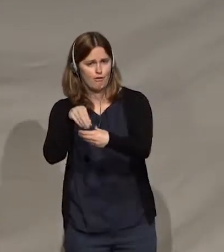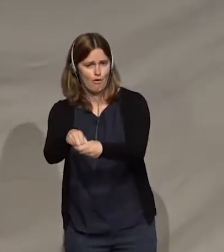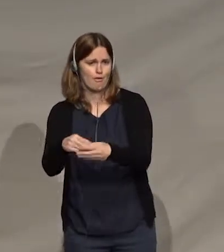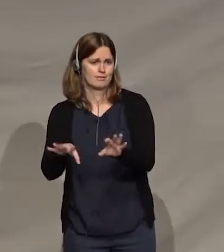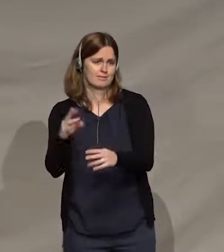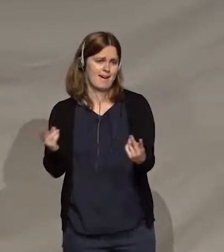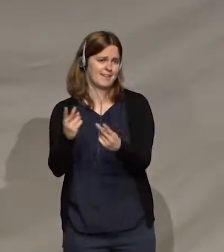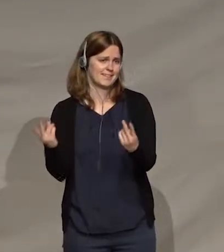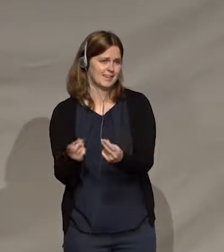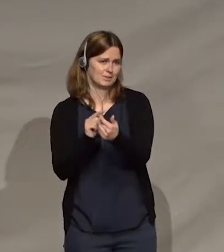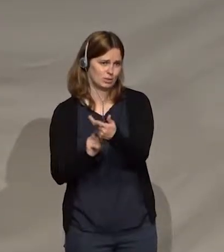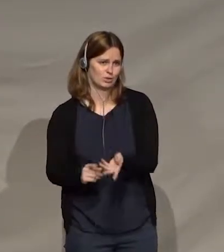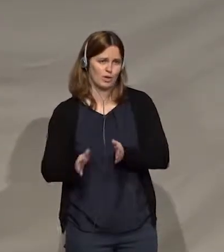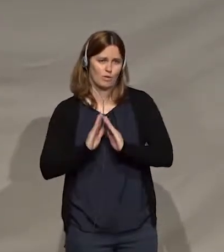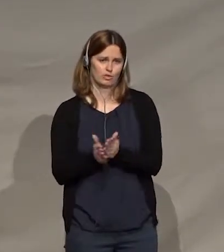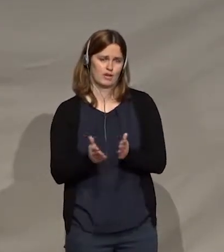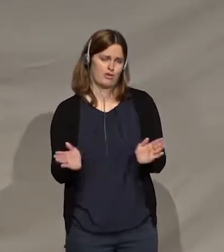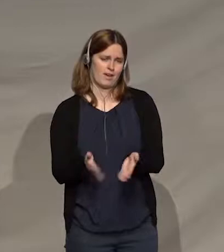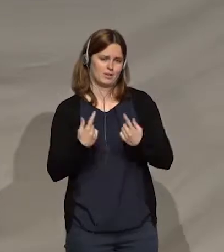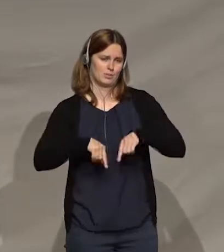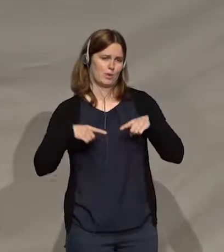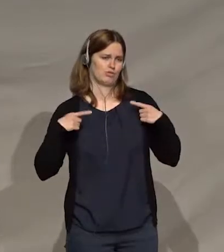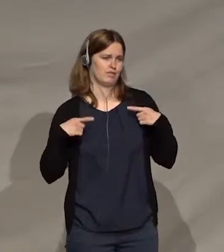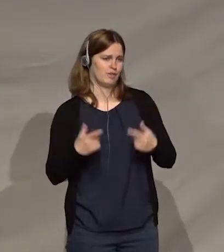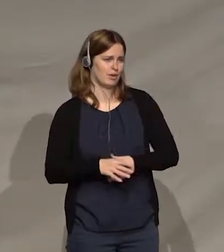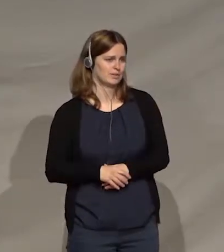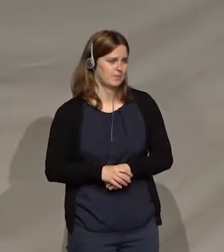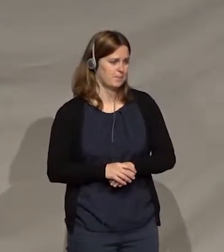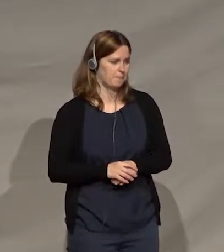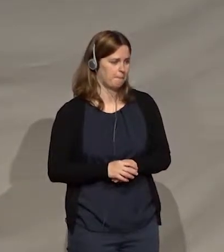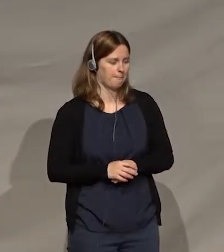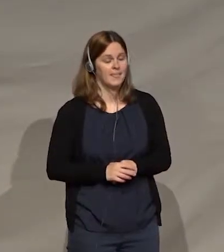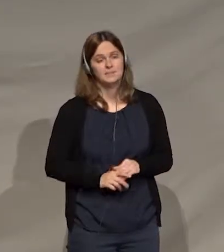je zejména dostupnost. Jde o nástroj, kde jsme vzali spoustu dobře známých